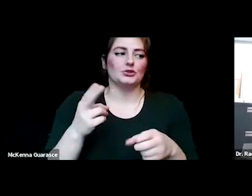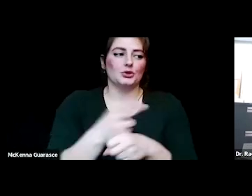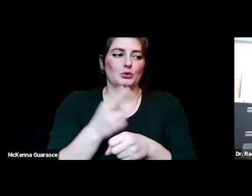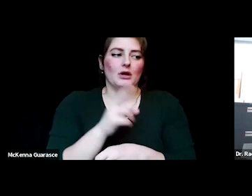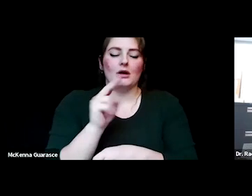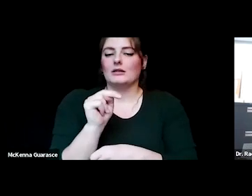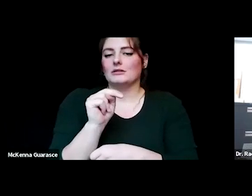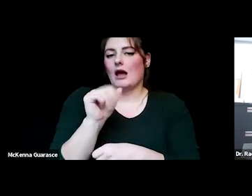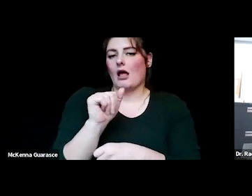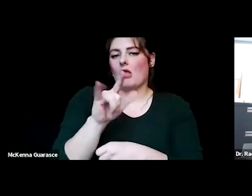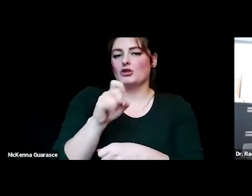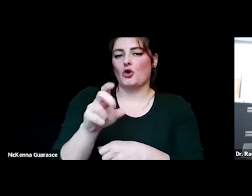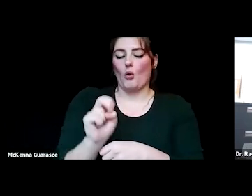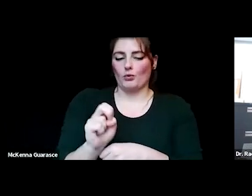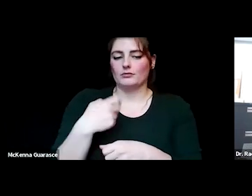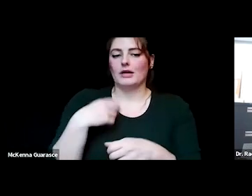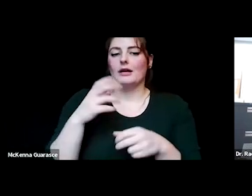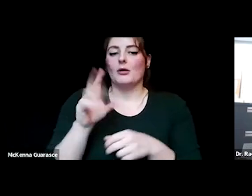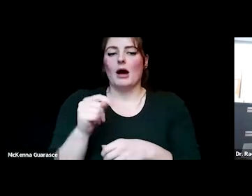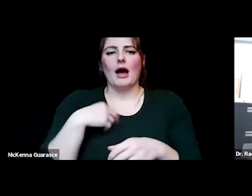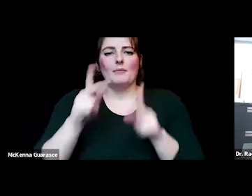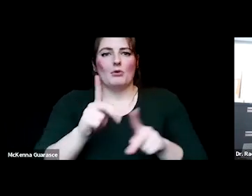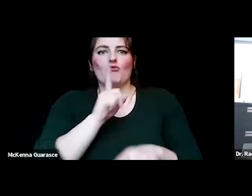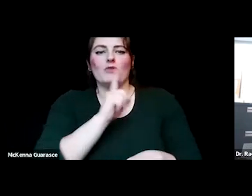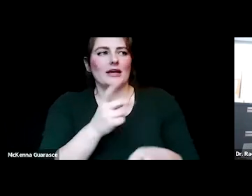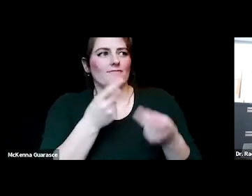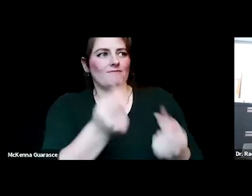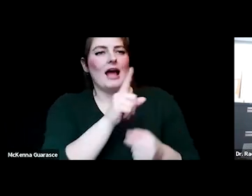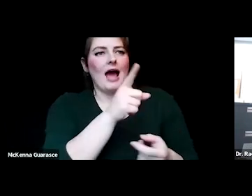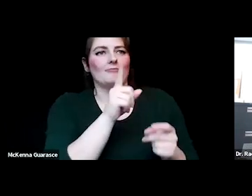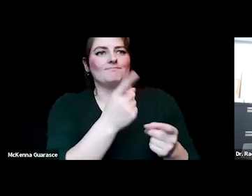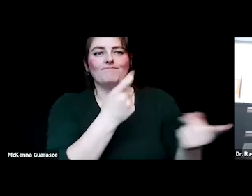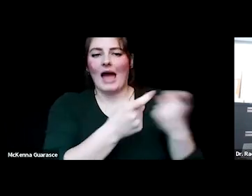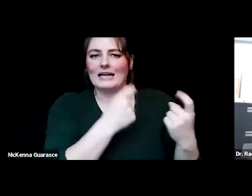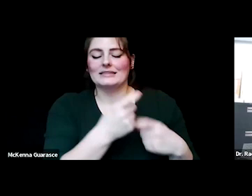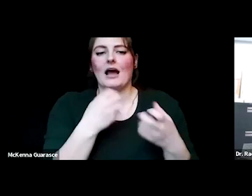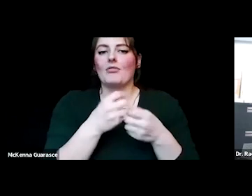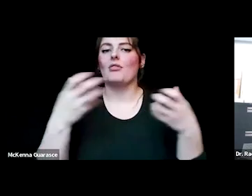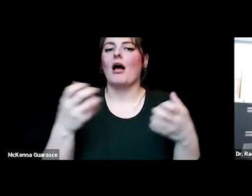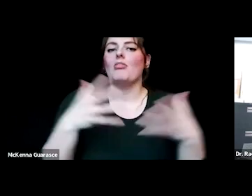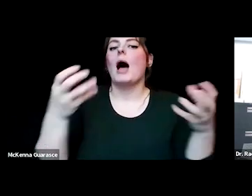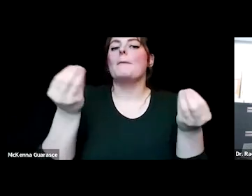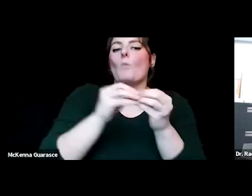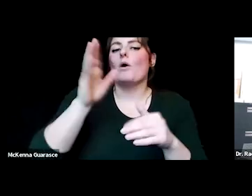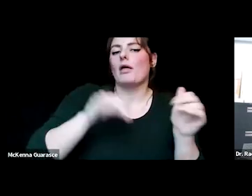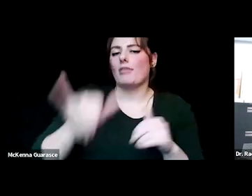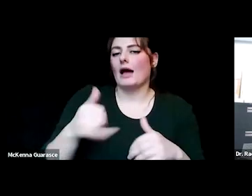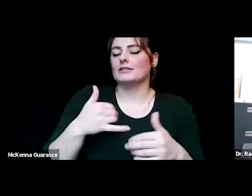para el uso de drogas, pero la gente comenzó a pedir mucho más que eso. Deben brindarles otros recursos,